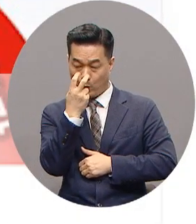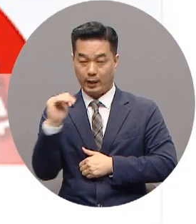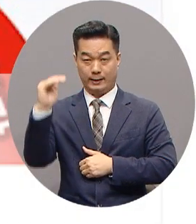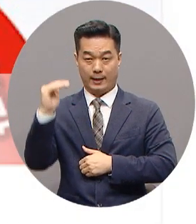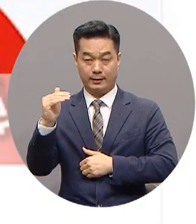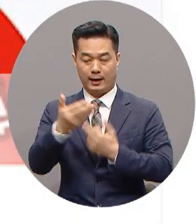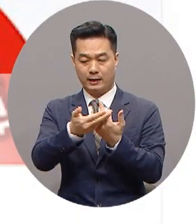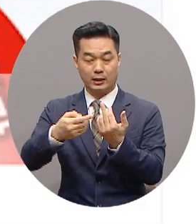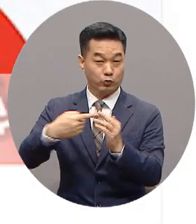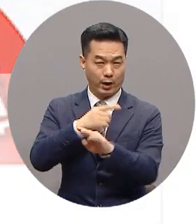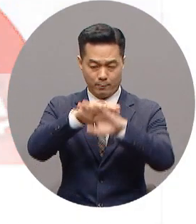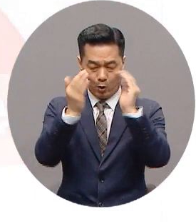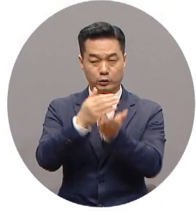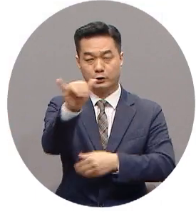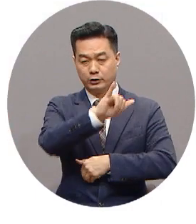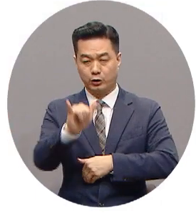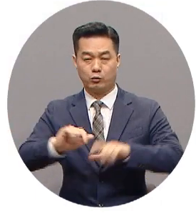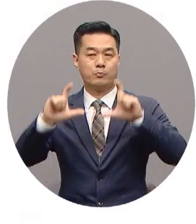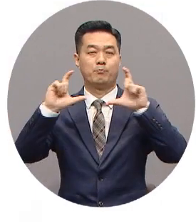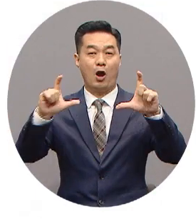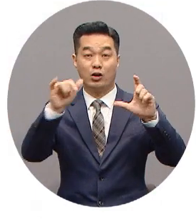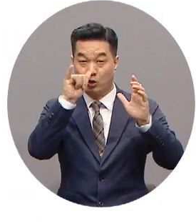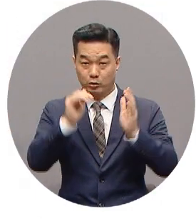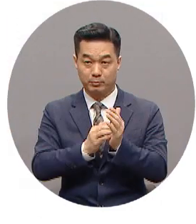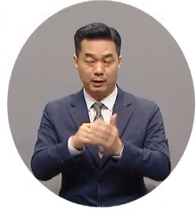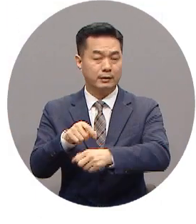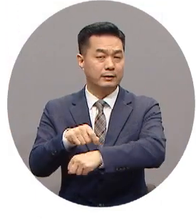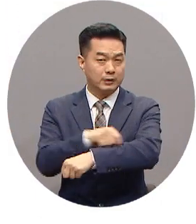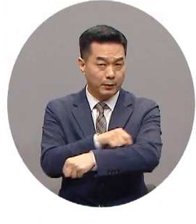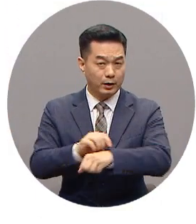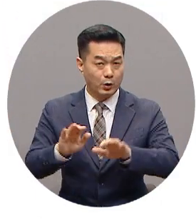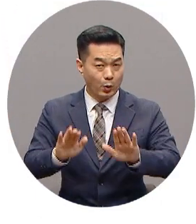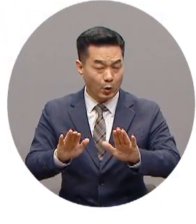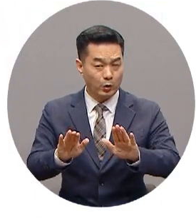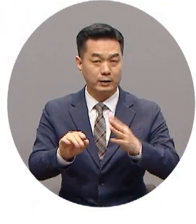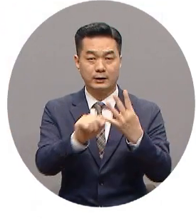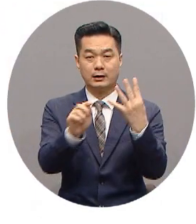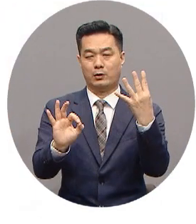재난 국가 위기 경보 경계 단계가 제주를 제외한 전국으로 확대 발령됐습니다.